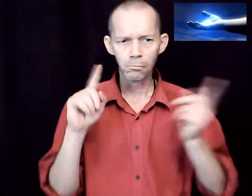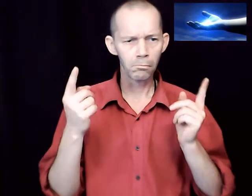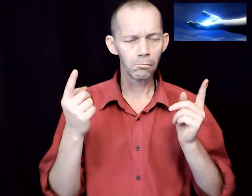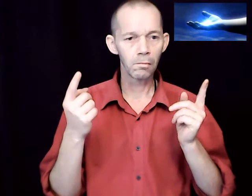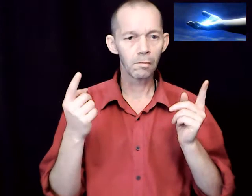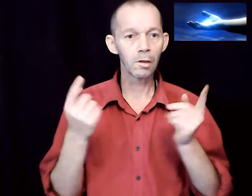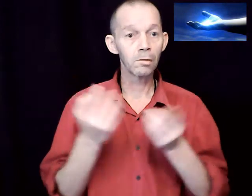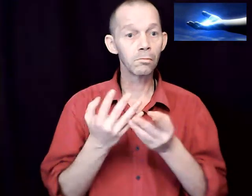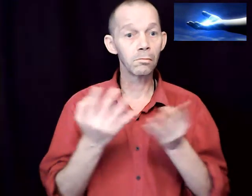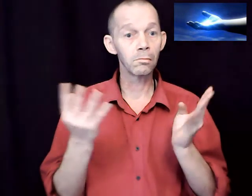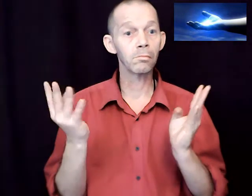Il y a des allées et venues